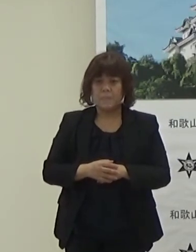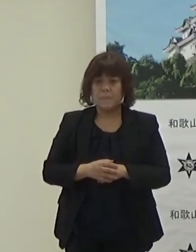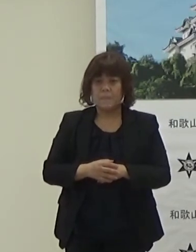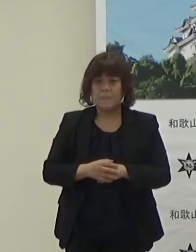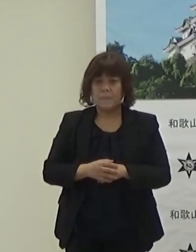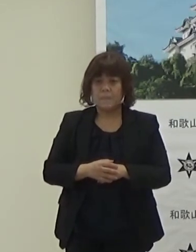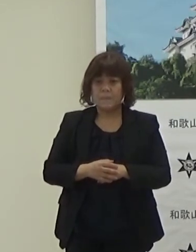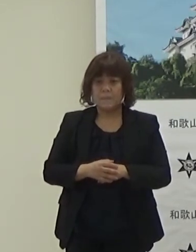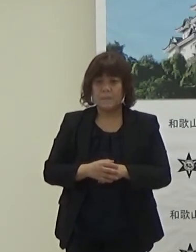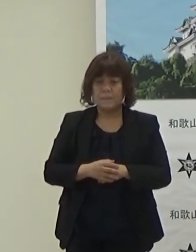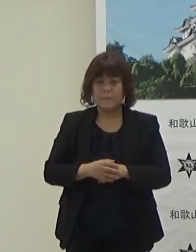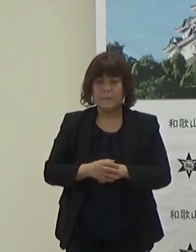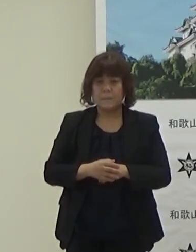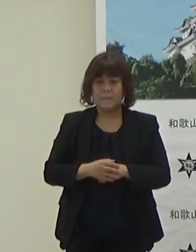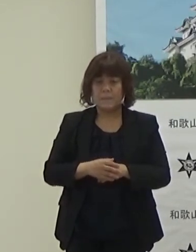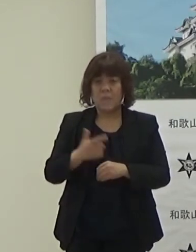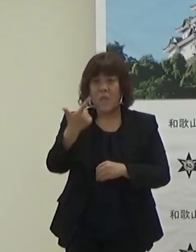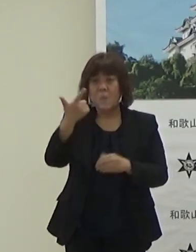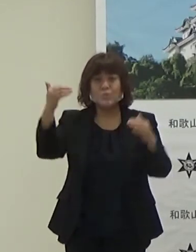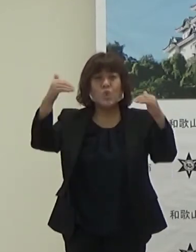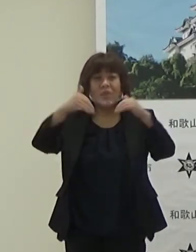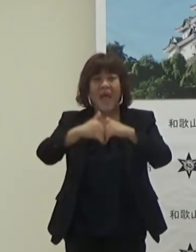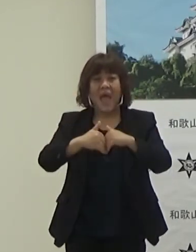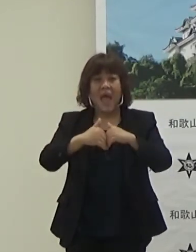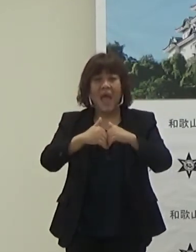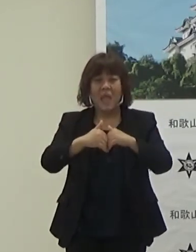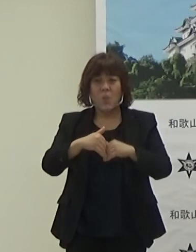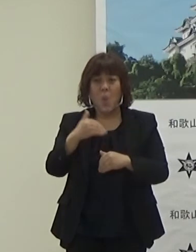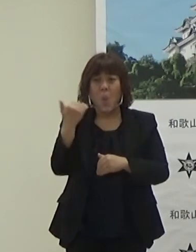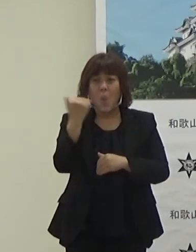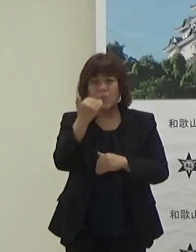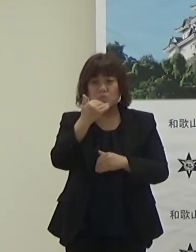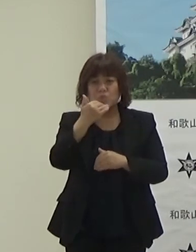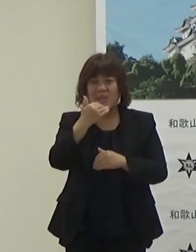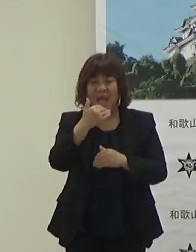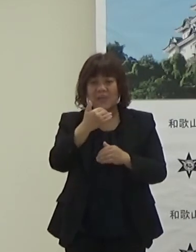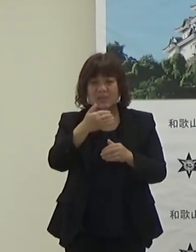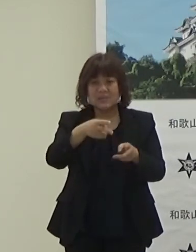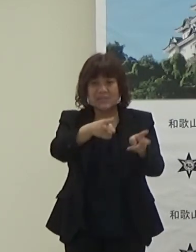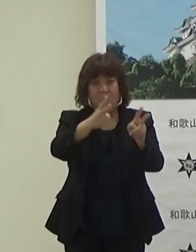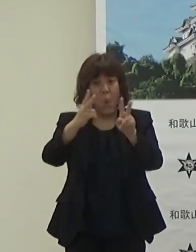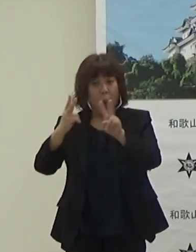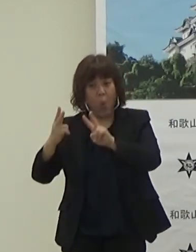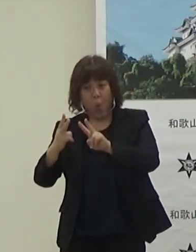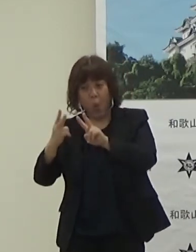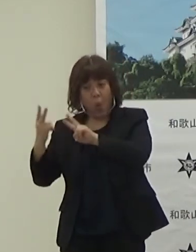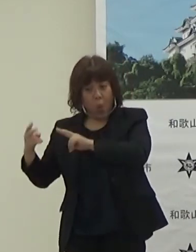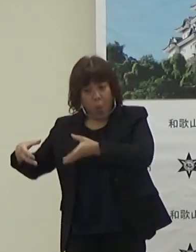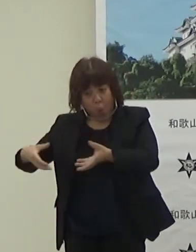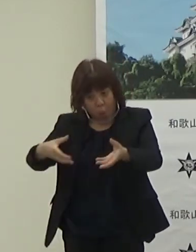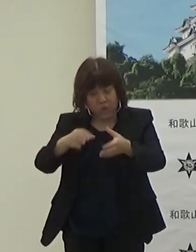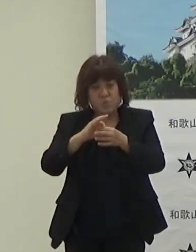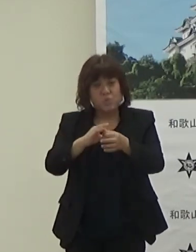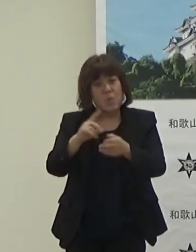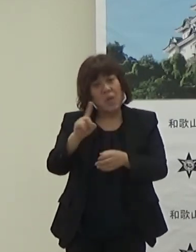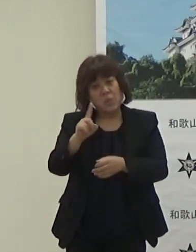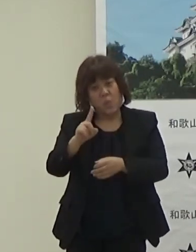現状は今どういう状況なってるんでしょうか。あと専門家の会議はいつぐらいになるのかのめどは立ってますか